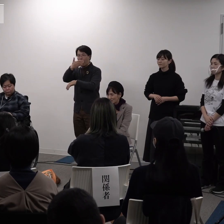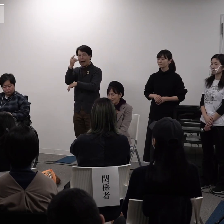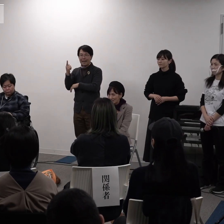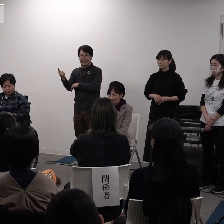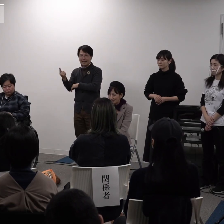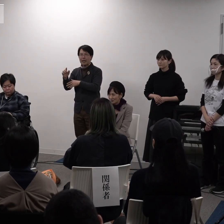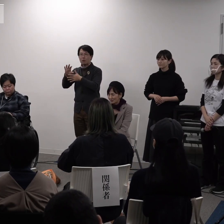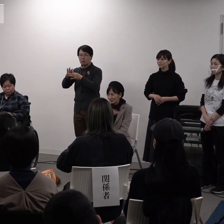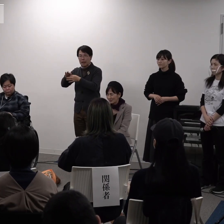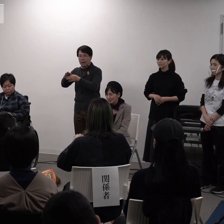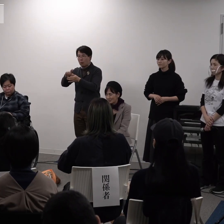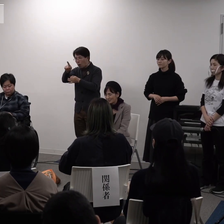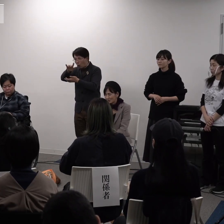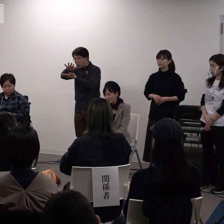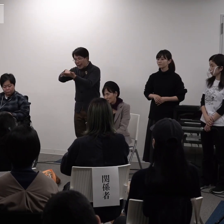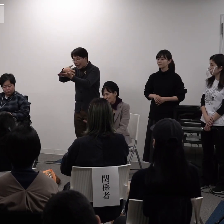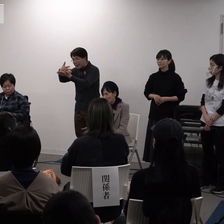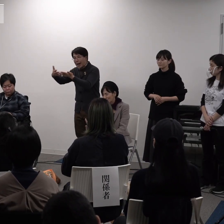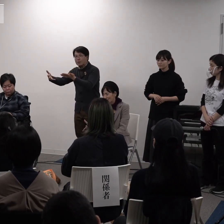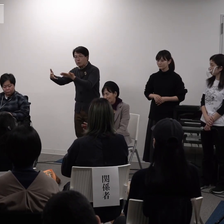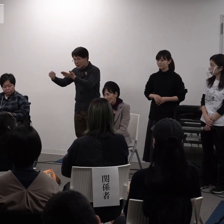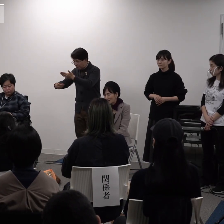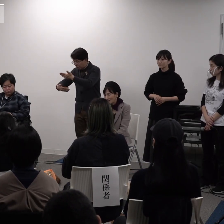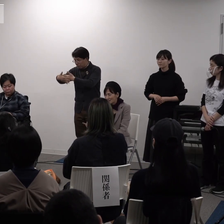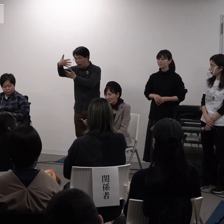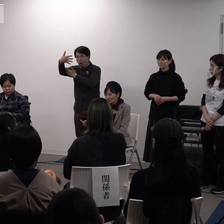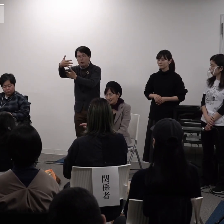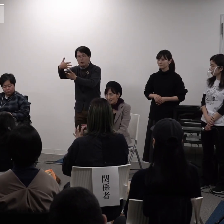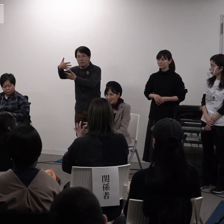それをデータとして入れて出力してくれた